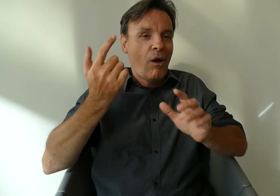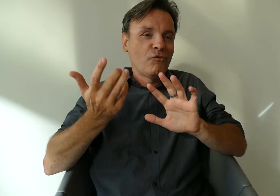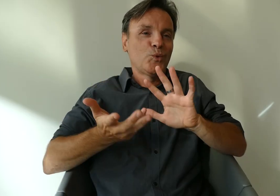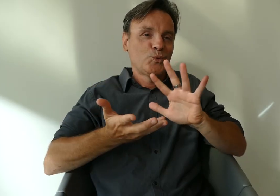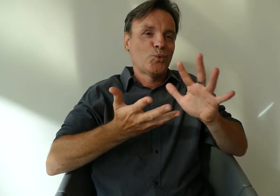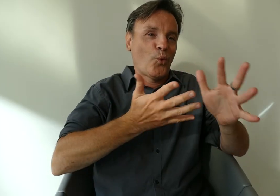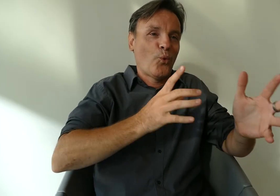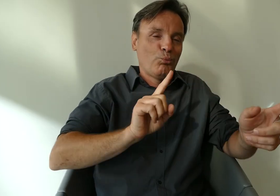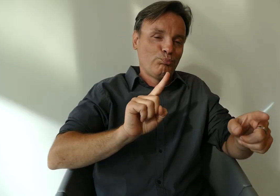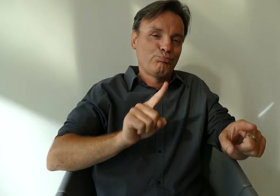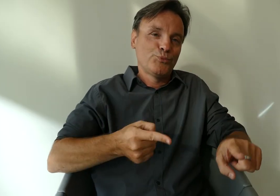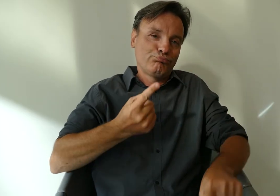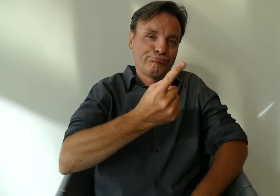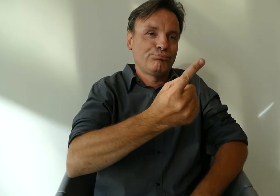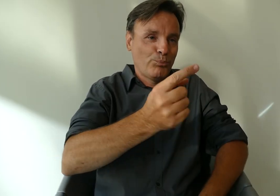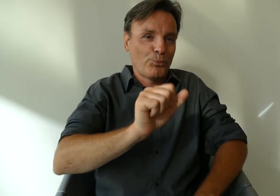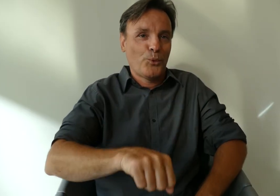Je pense que l'évolution est plus pérenne.